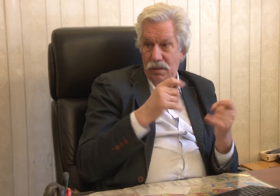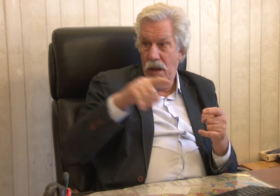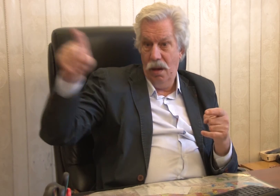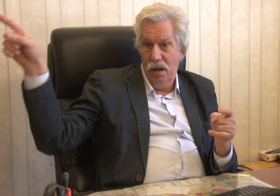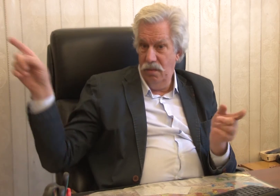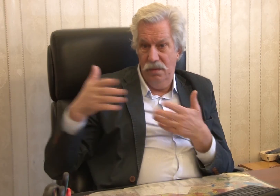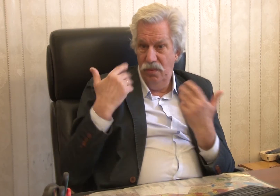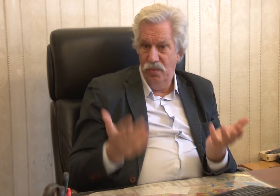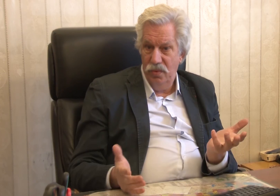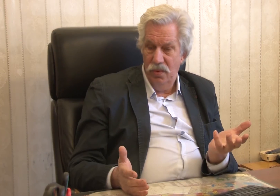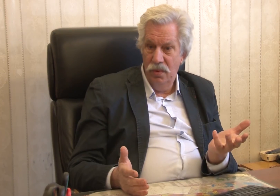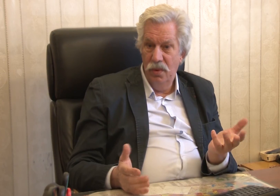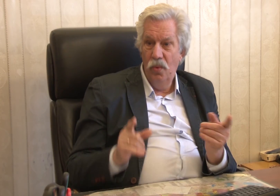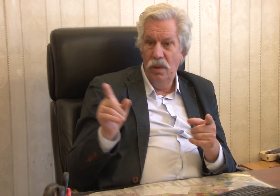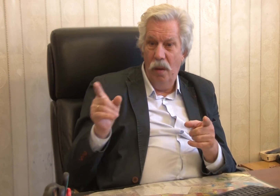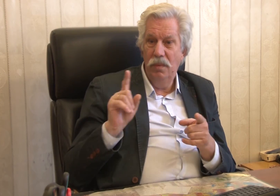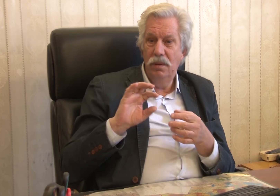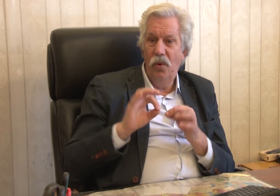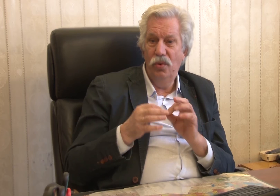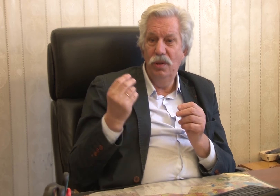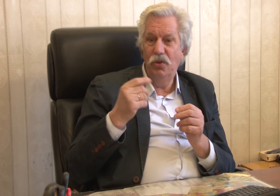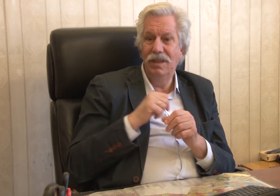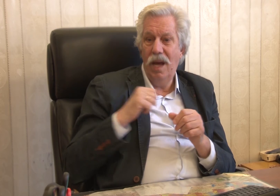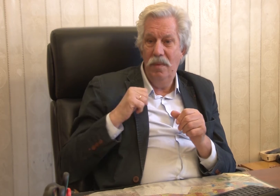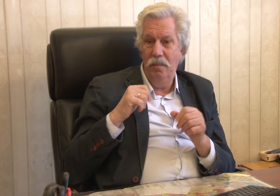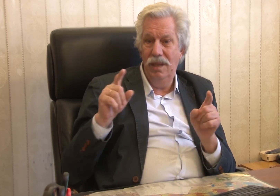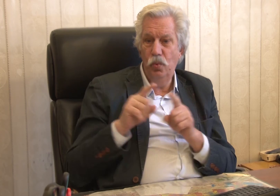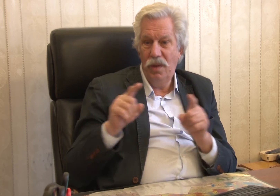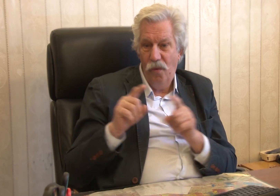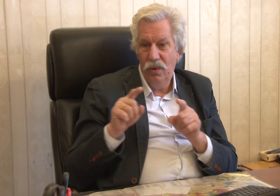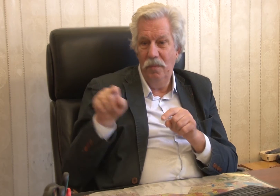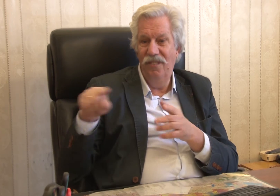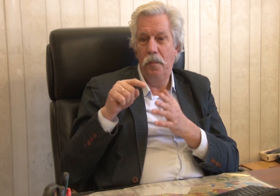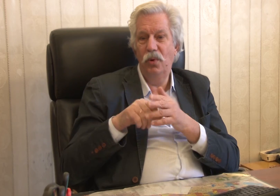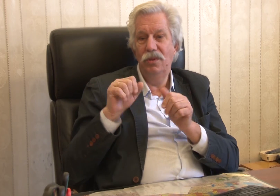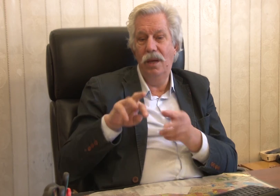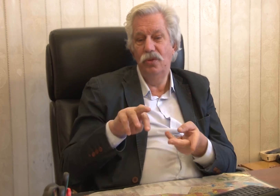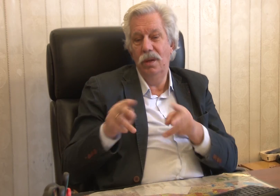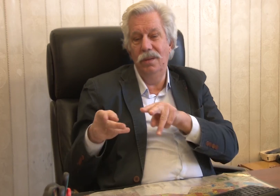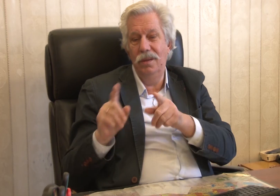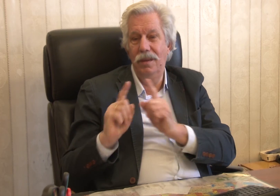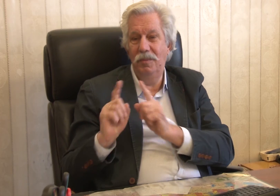а в других городах РФ - пока нет. Там сложности с экскурсоводами, решают вопрос с помощью переводчиков РЖЯ.